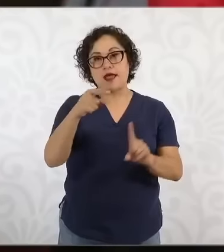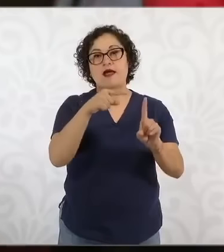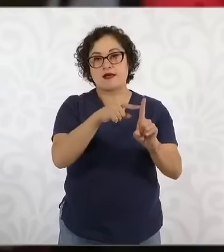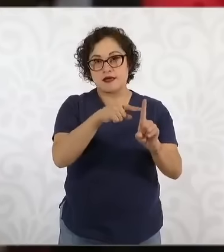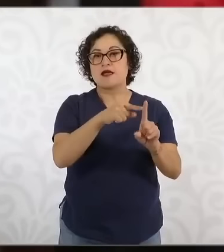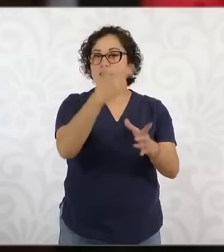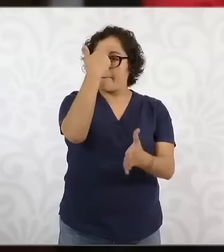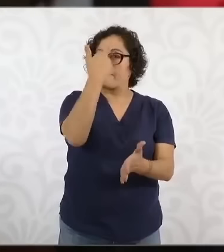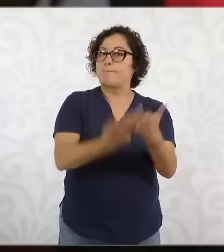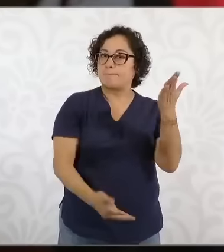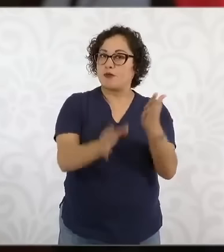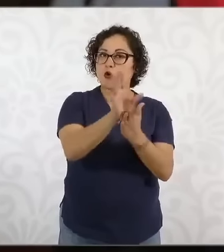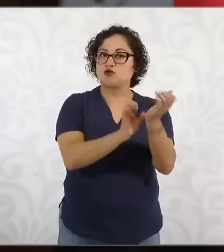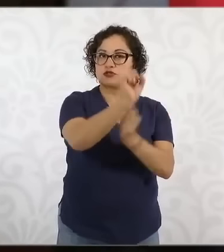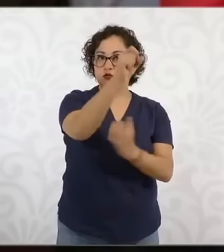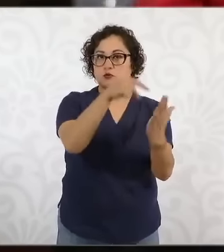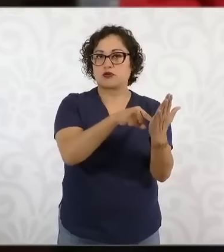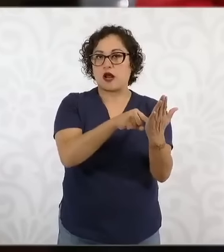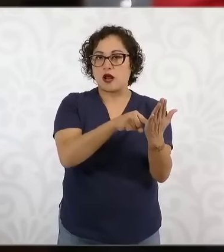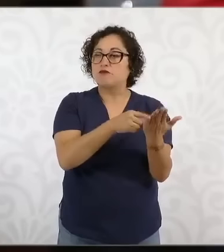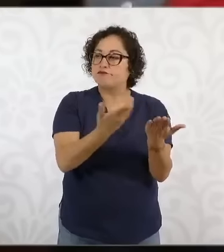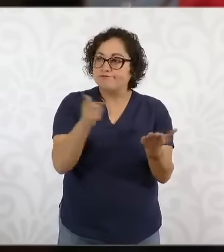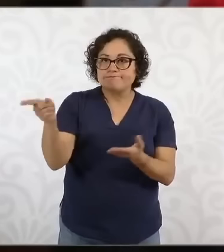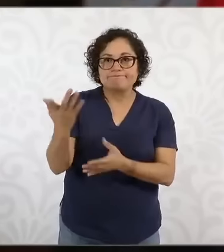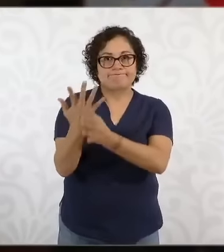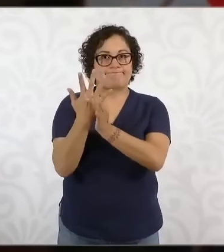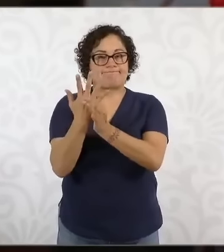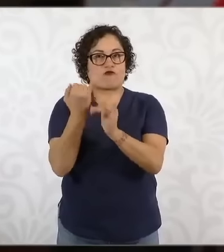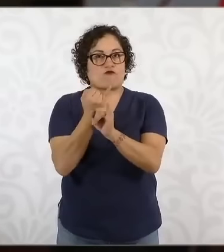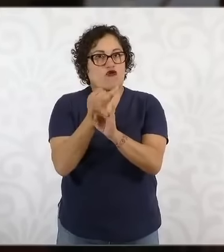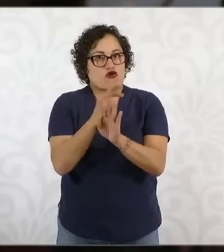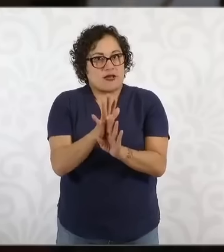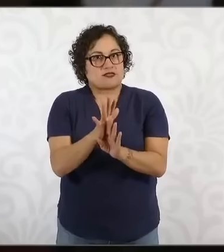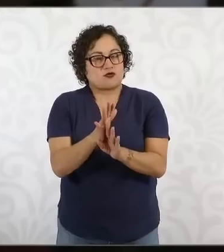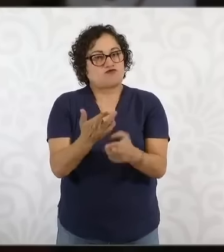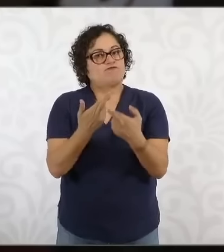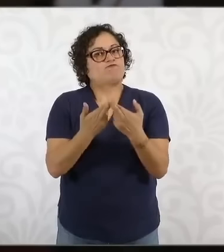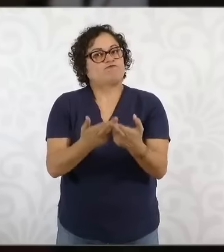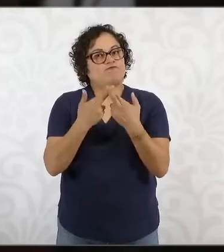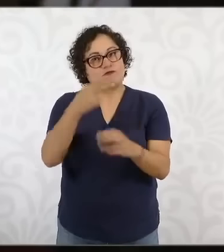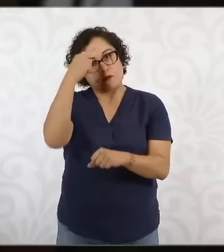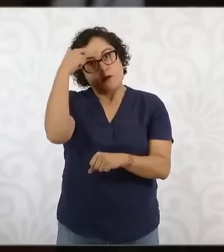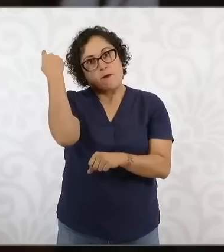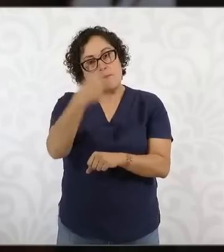y que habría elementos también para entrar un juicio político en contra de la gobernadora.